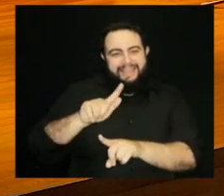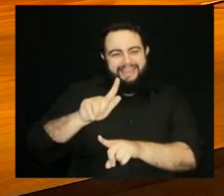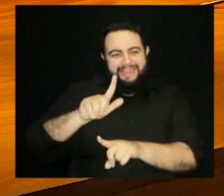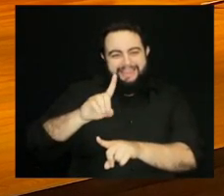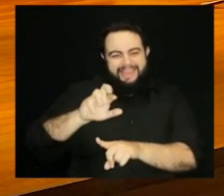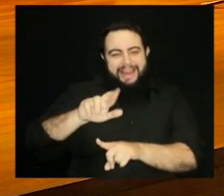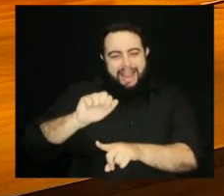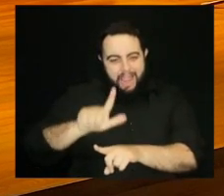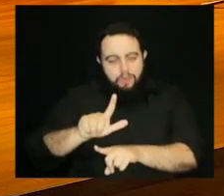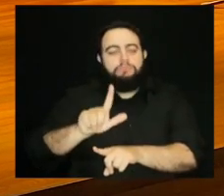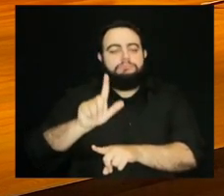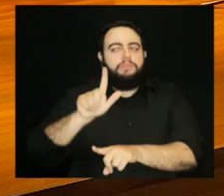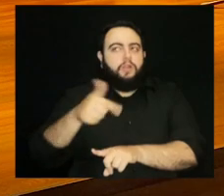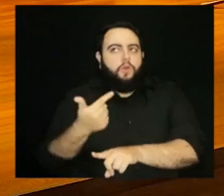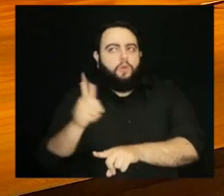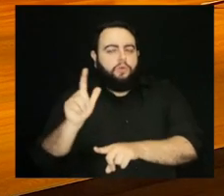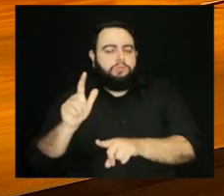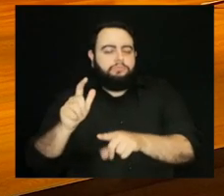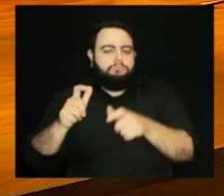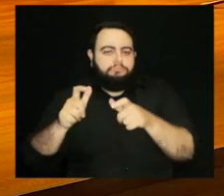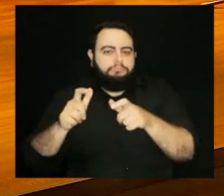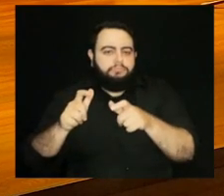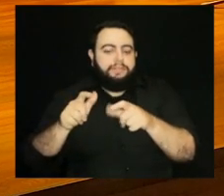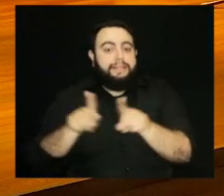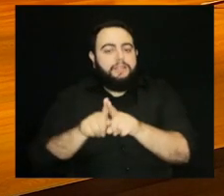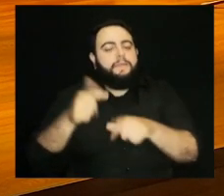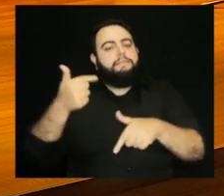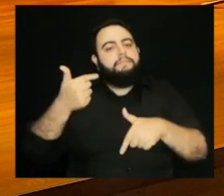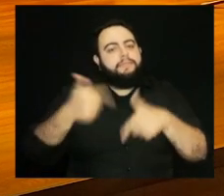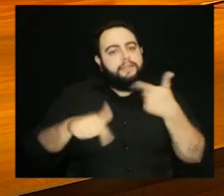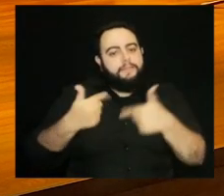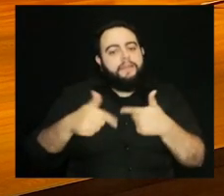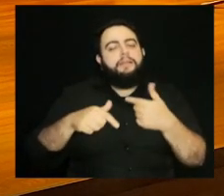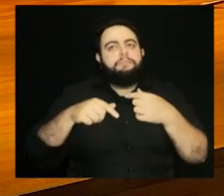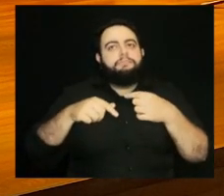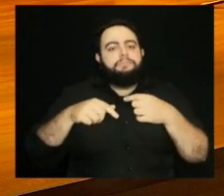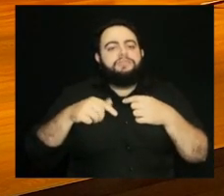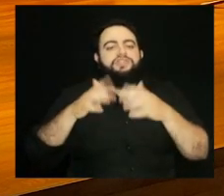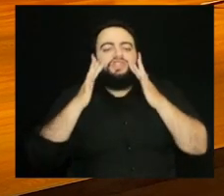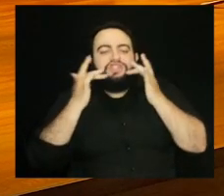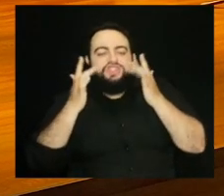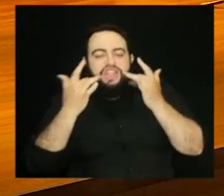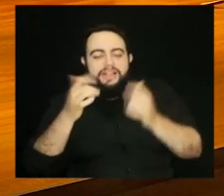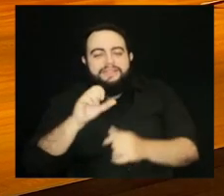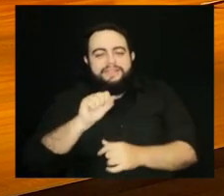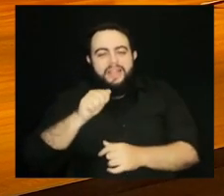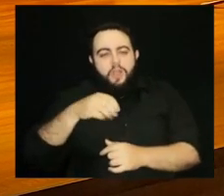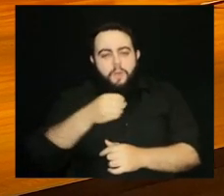outro desenho, trabalhando já no teatro São Pedro, regendo coros e tal e se aclimatou por aqui e